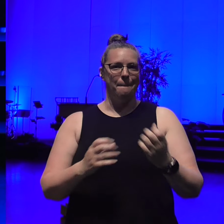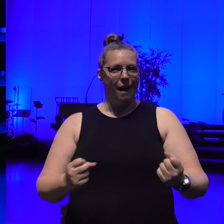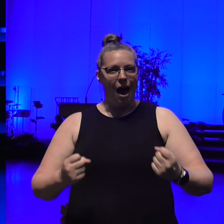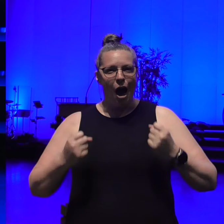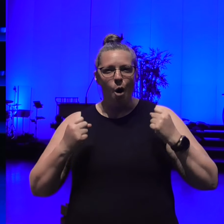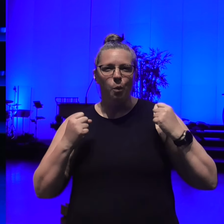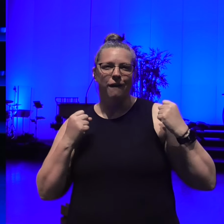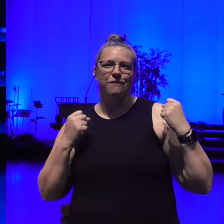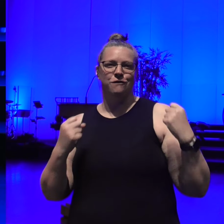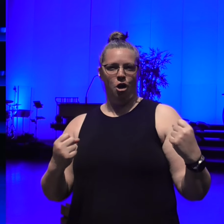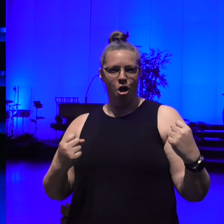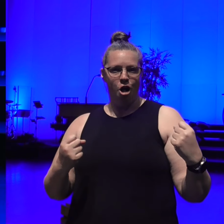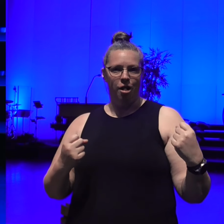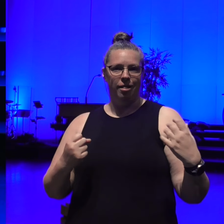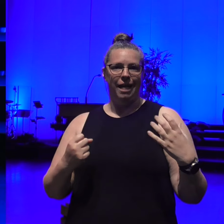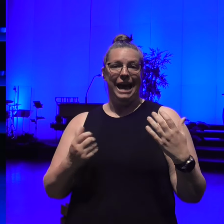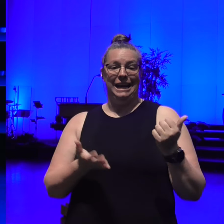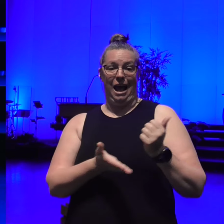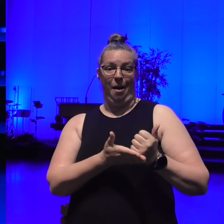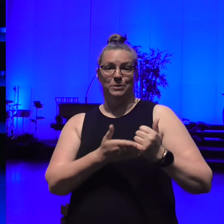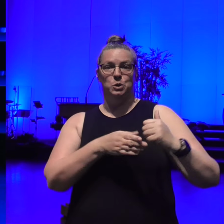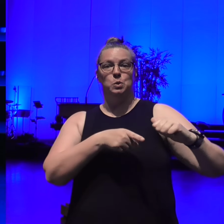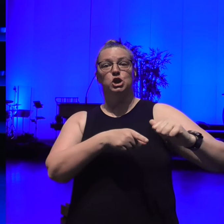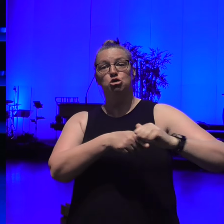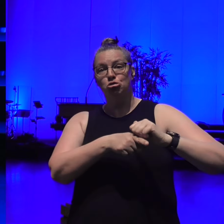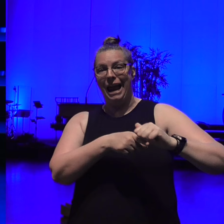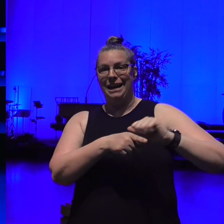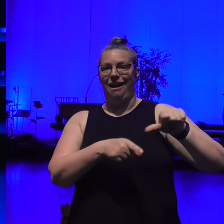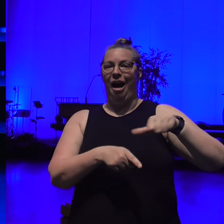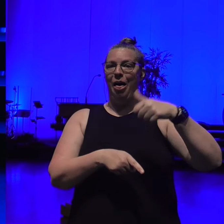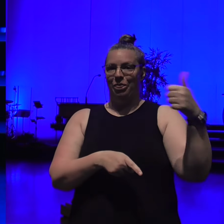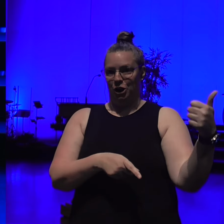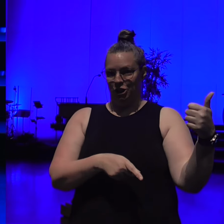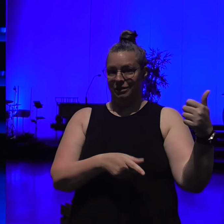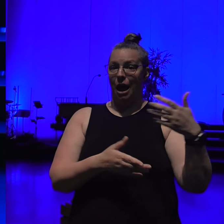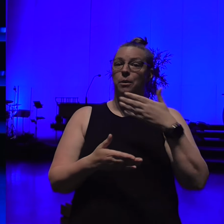solo para ti, sino para ayudar a capacitar a quienes te rodean sobre cómo amarte mejor y cómo